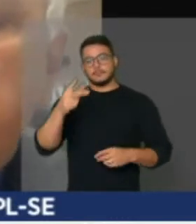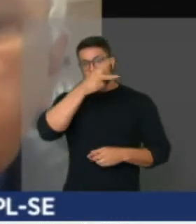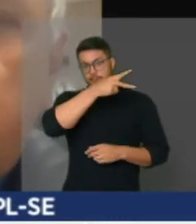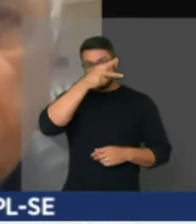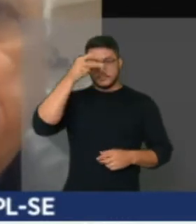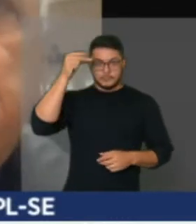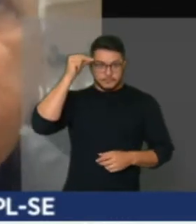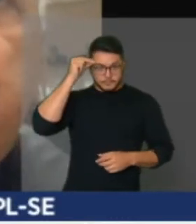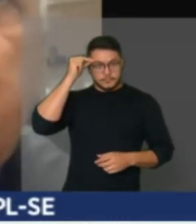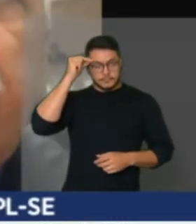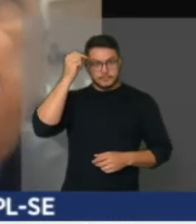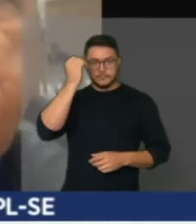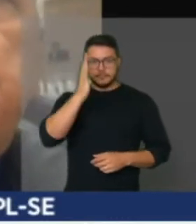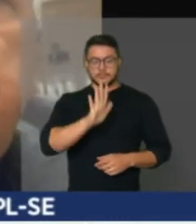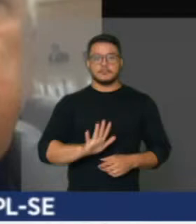PREFEITOS DO BRASIL SÃO 5570